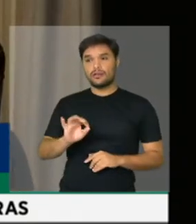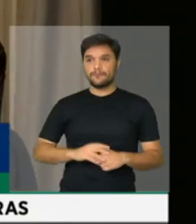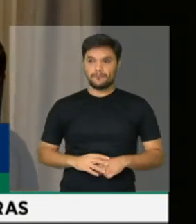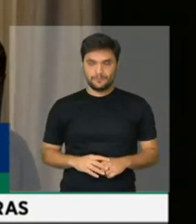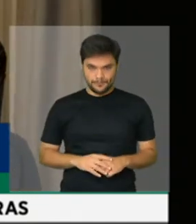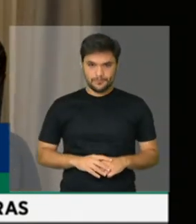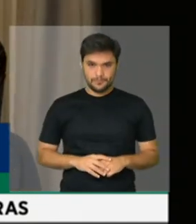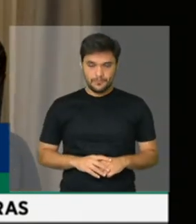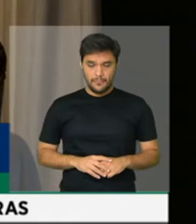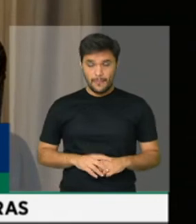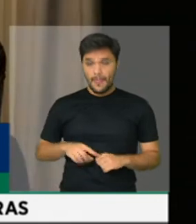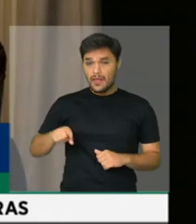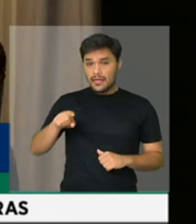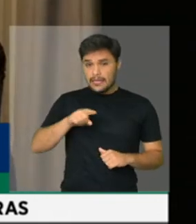ES. HOJE O MERCADO... CAIU